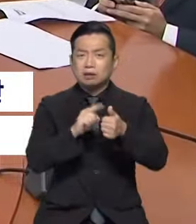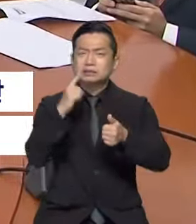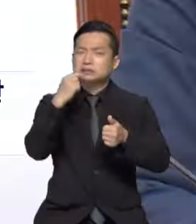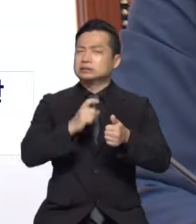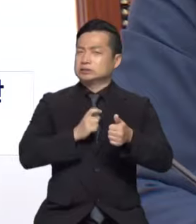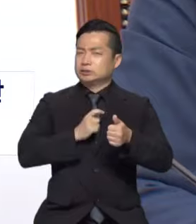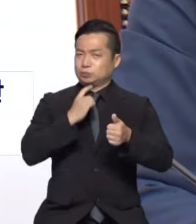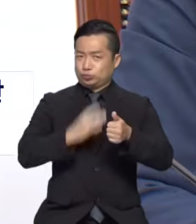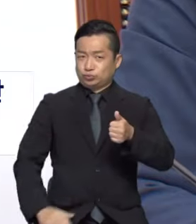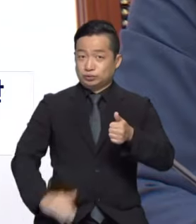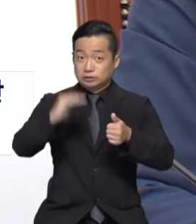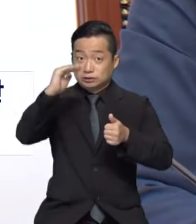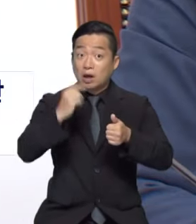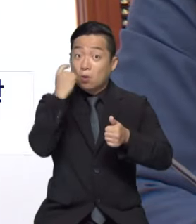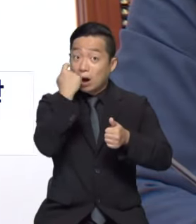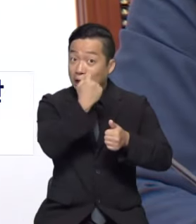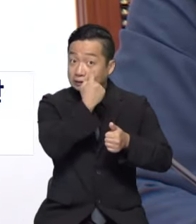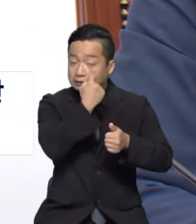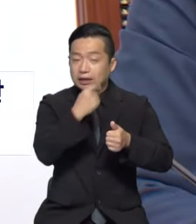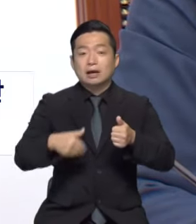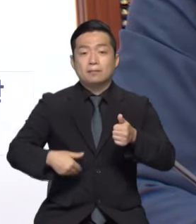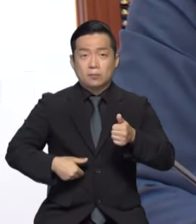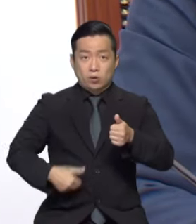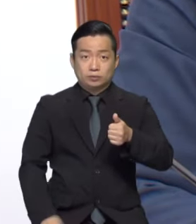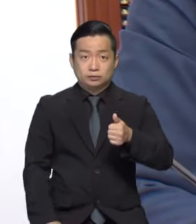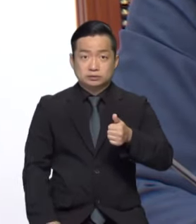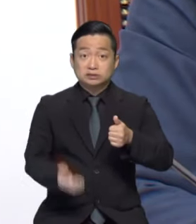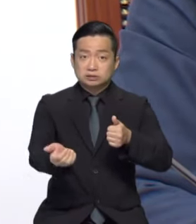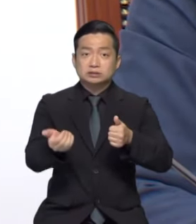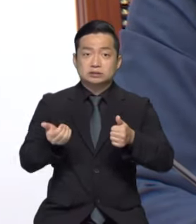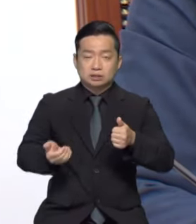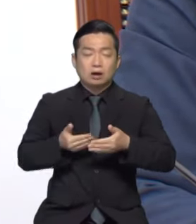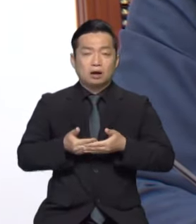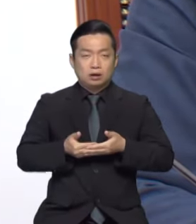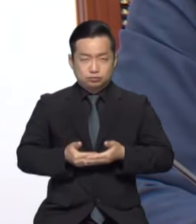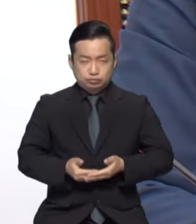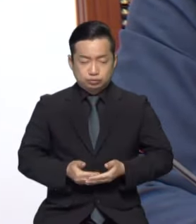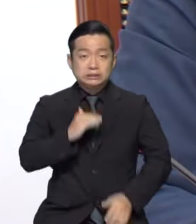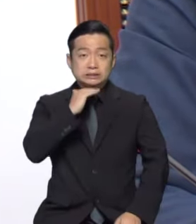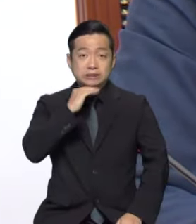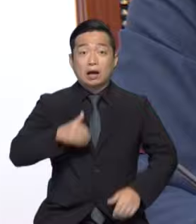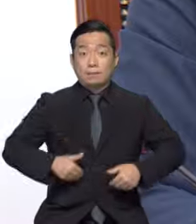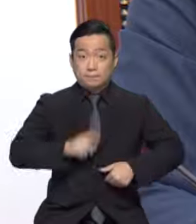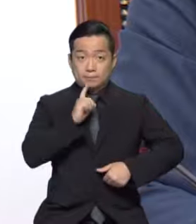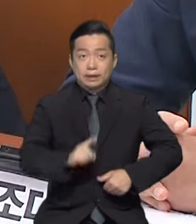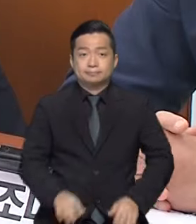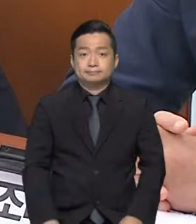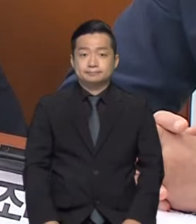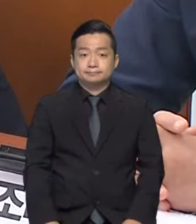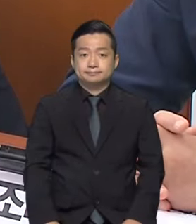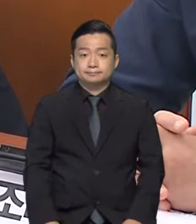확인할 수 있는 물적 증거가 나오기 전까지 차분하게 대응해야 한다고 말했습니다. SBS 정반석입니다.